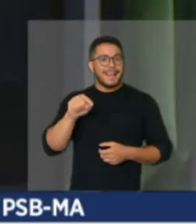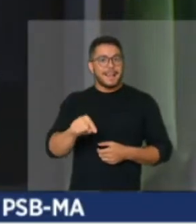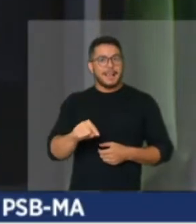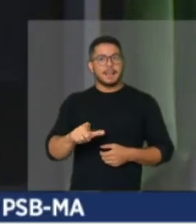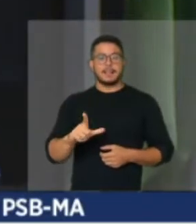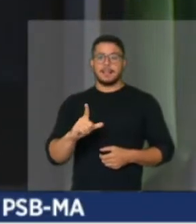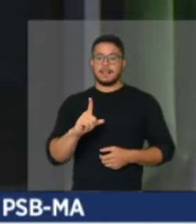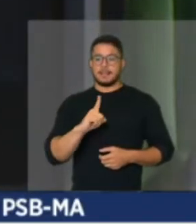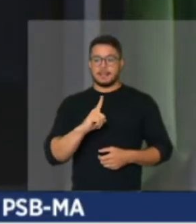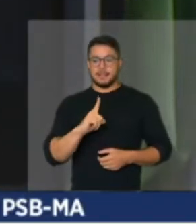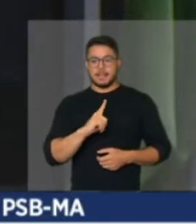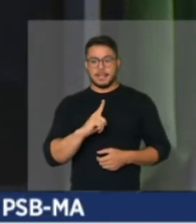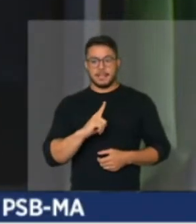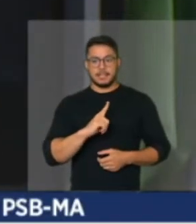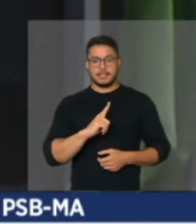MEDIDA, ELE CONTROLA O VALOR DO DÓLAR, ELE CONTROLA A